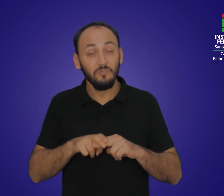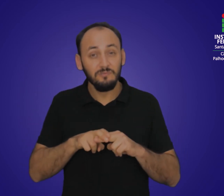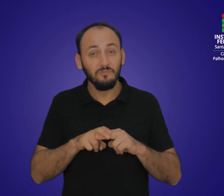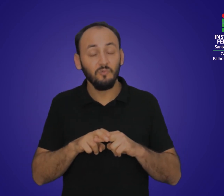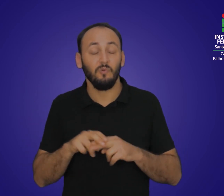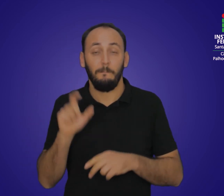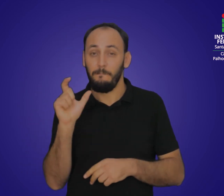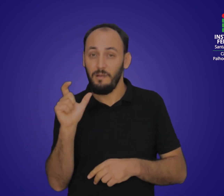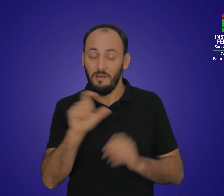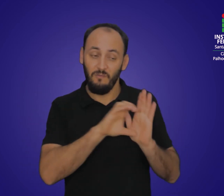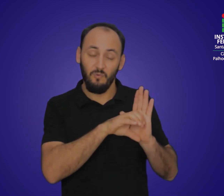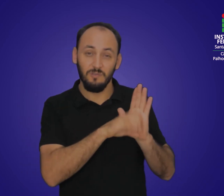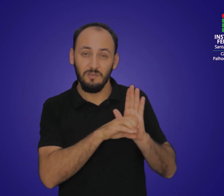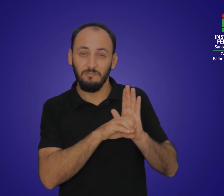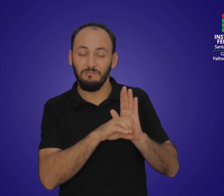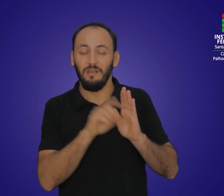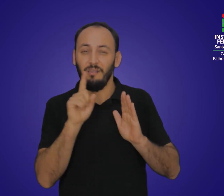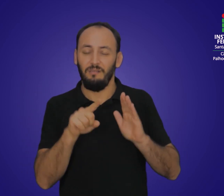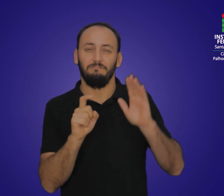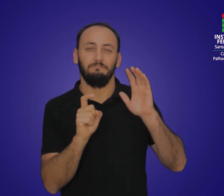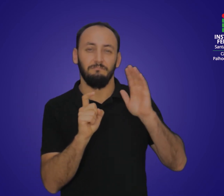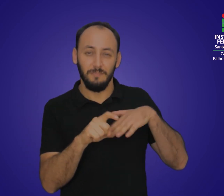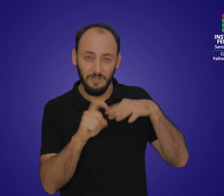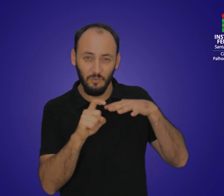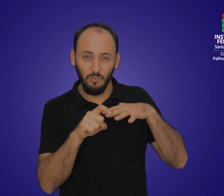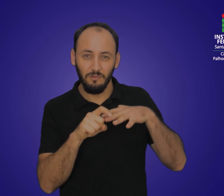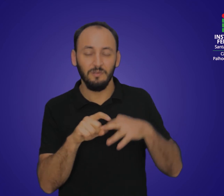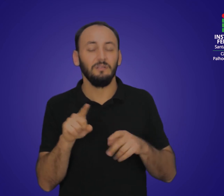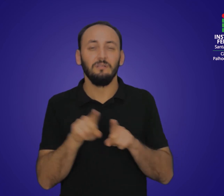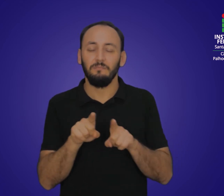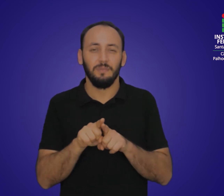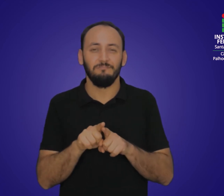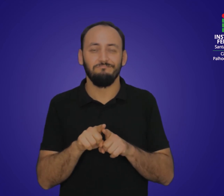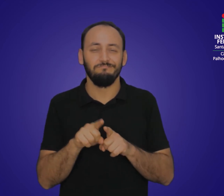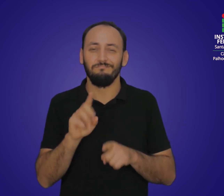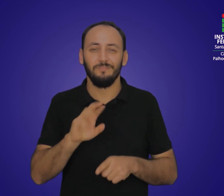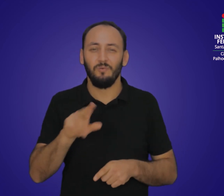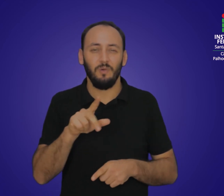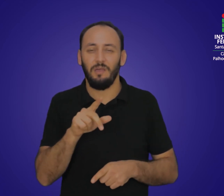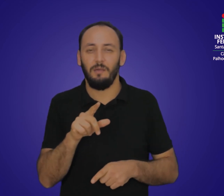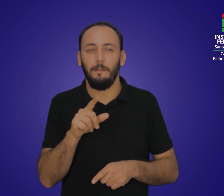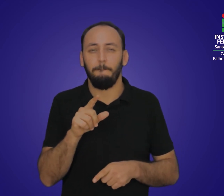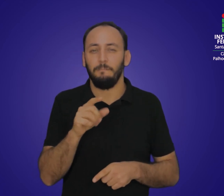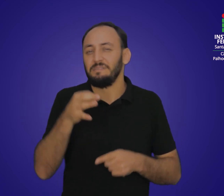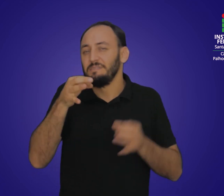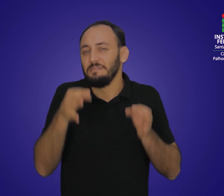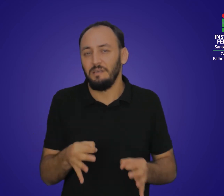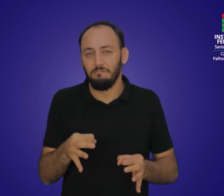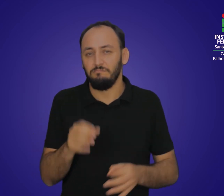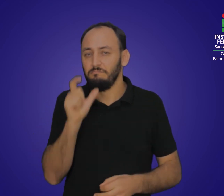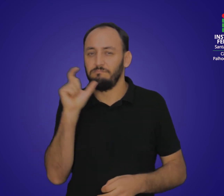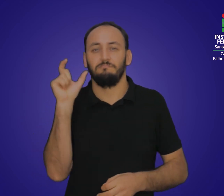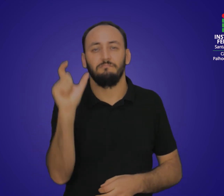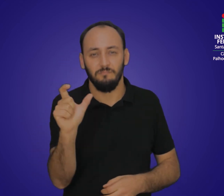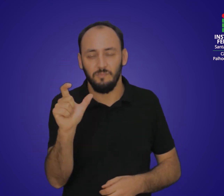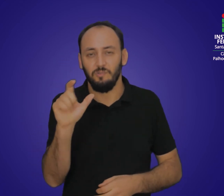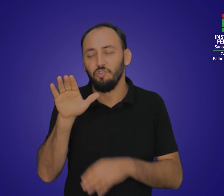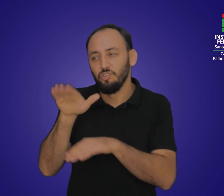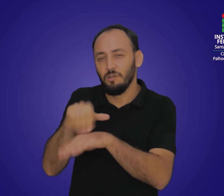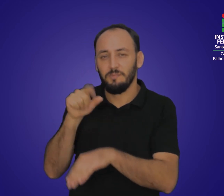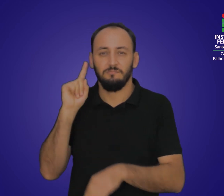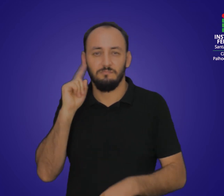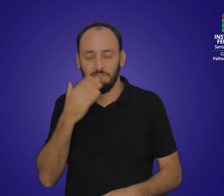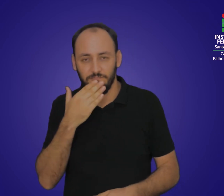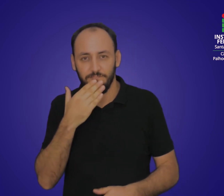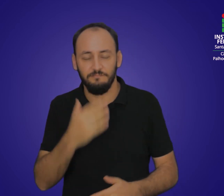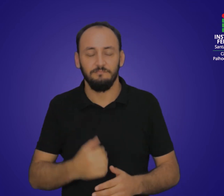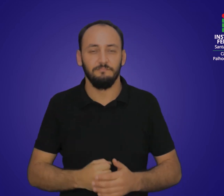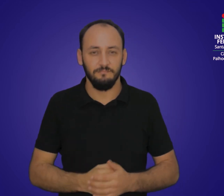É por esse motivo que esse conceito é pejorativo.